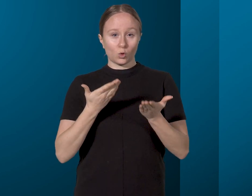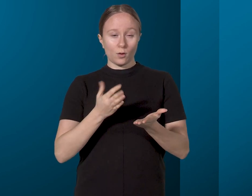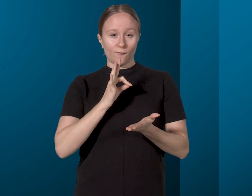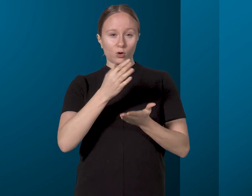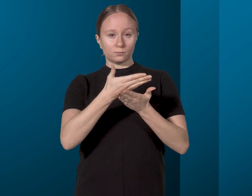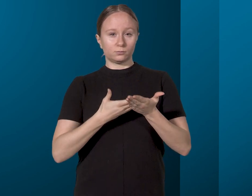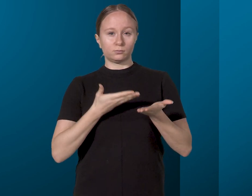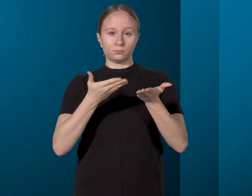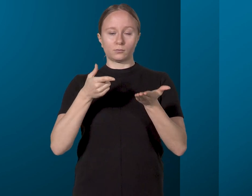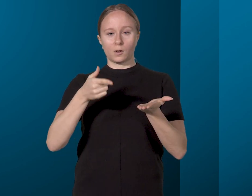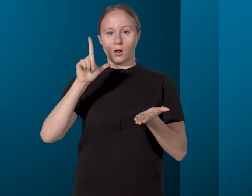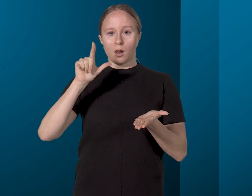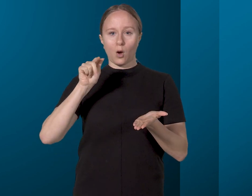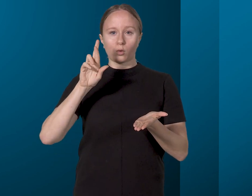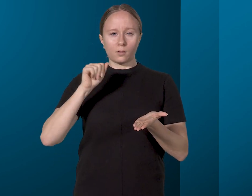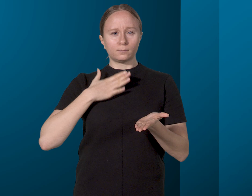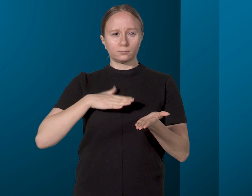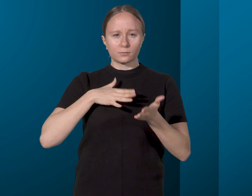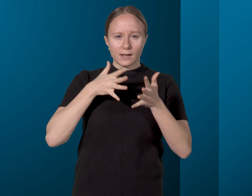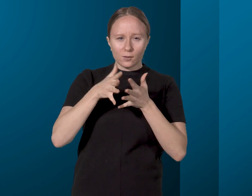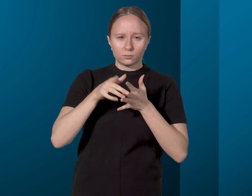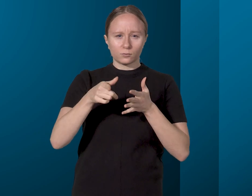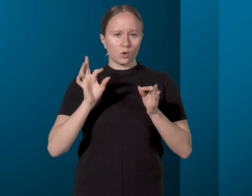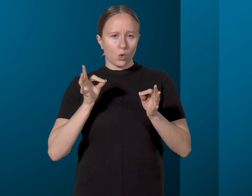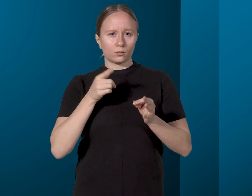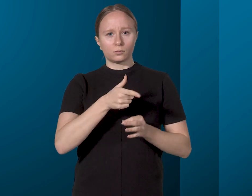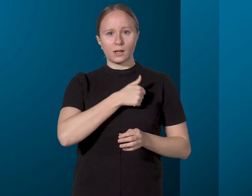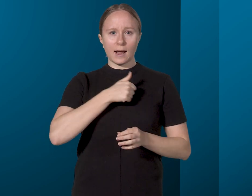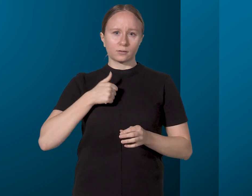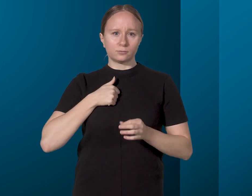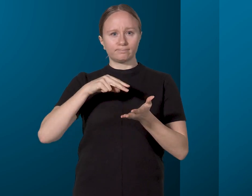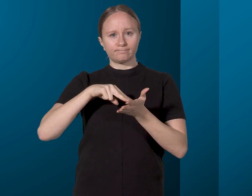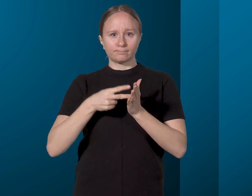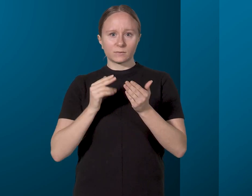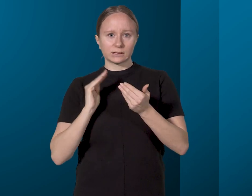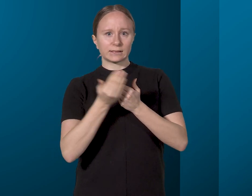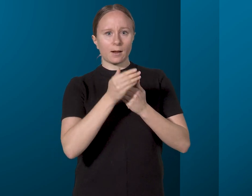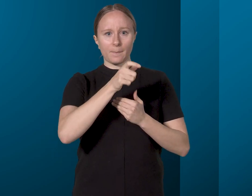Med sin fråga vill Meriluoto utreda hur regeringen avser säkerställa att -